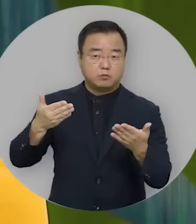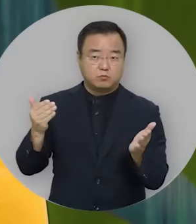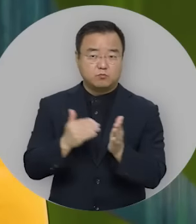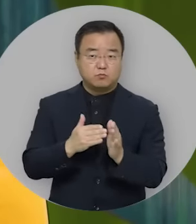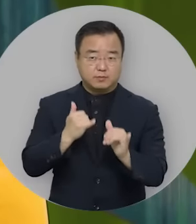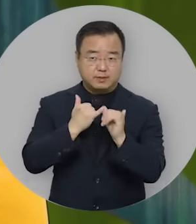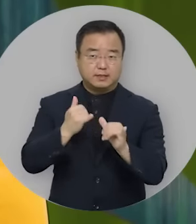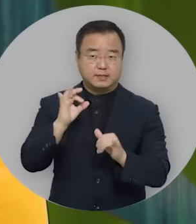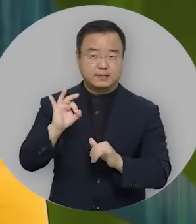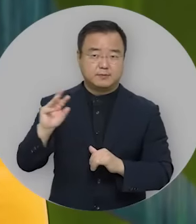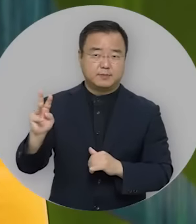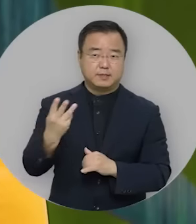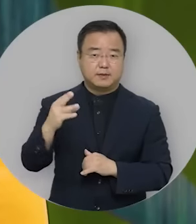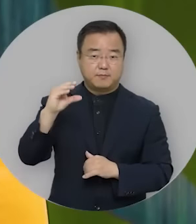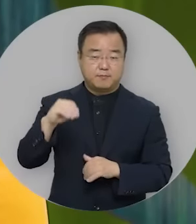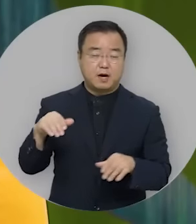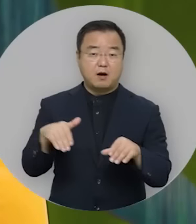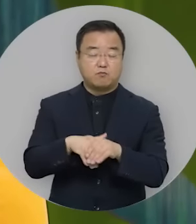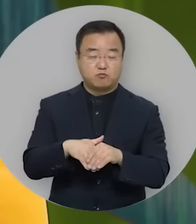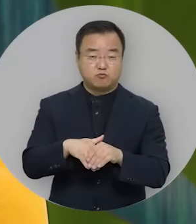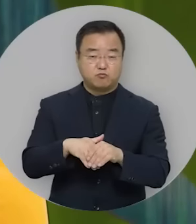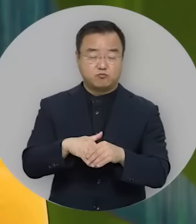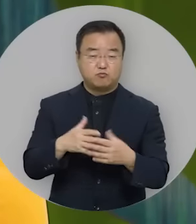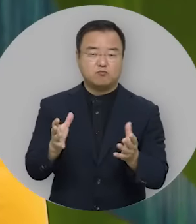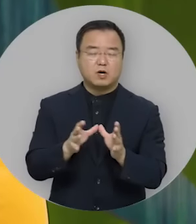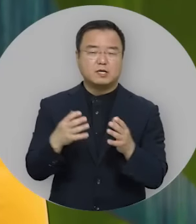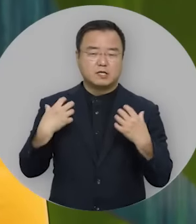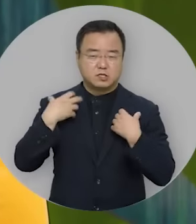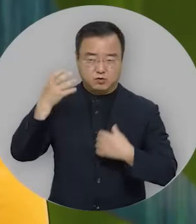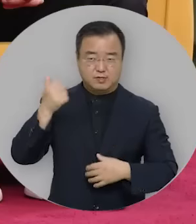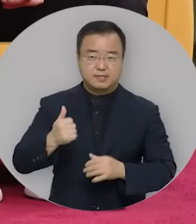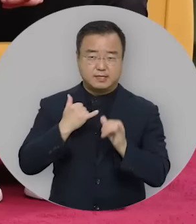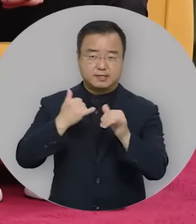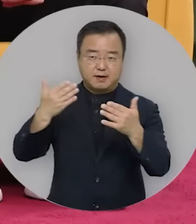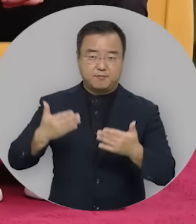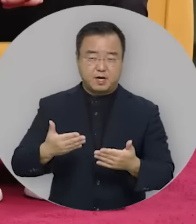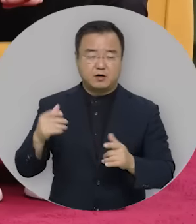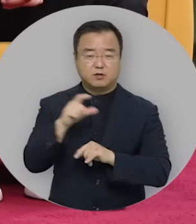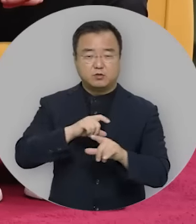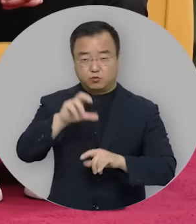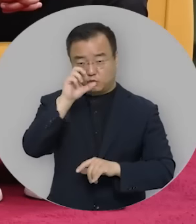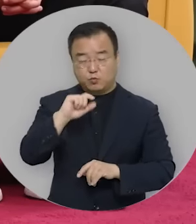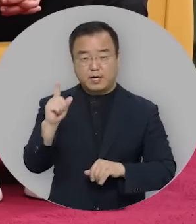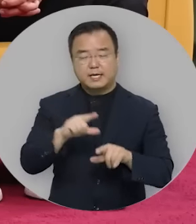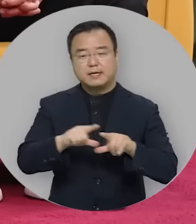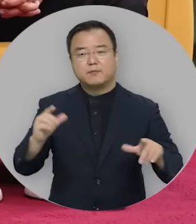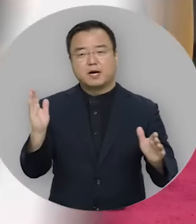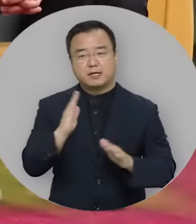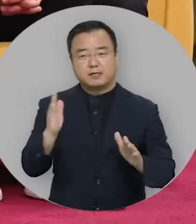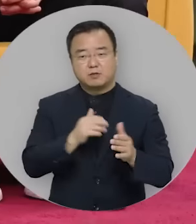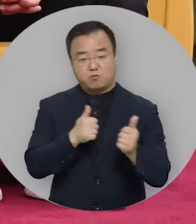상금 300만 원에 문화재청장상도 받으면서 저는 더욱 고무적인 거는 일반 학생들과 같이 경쟁했다는 거죠.